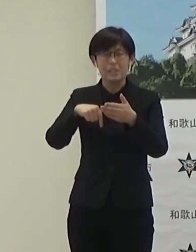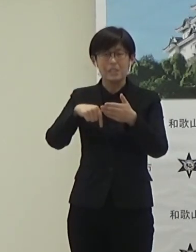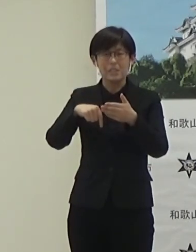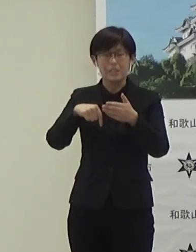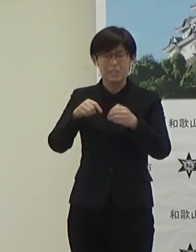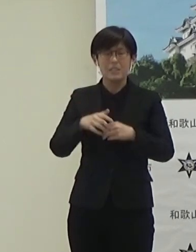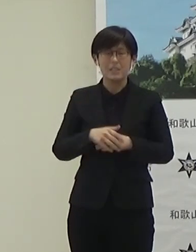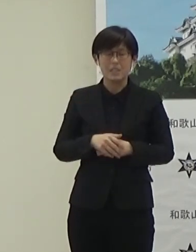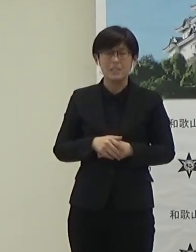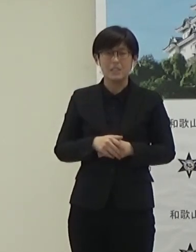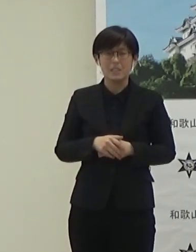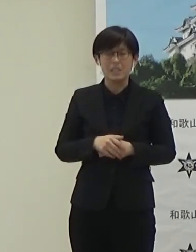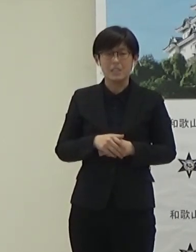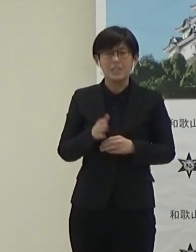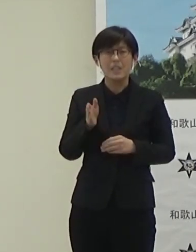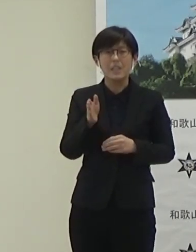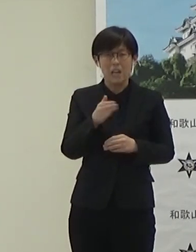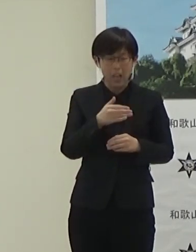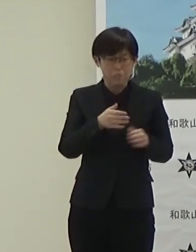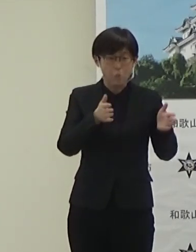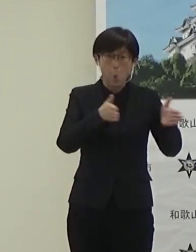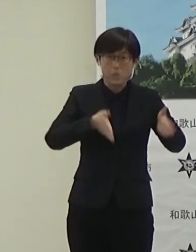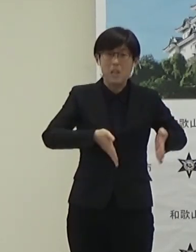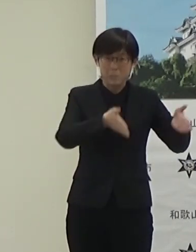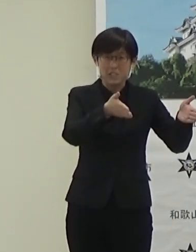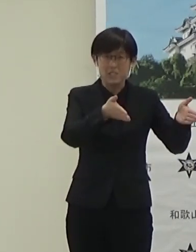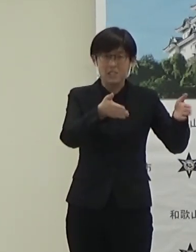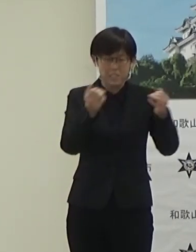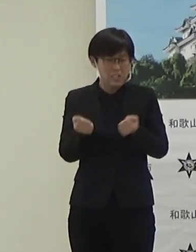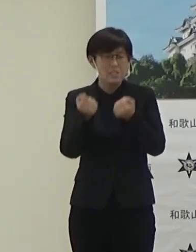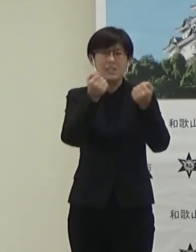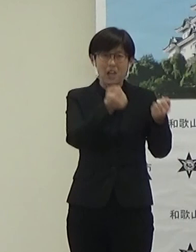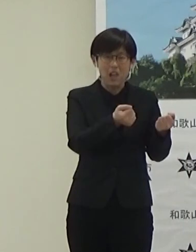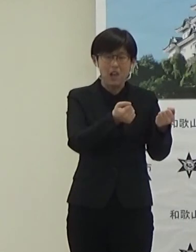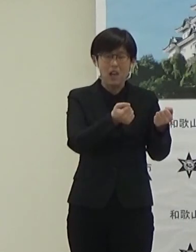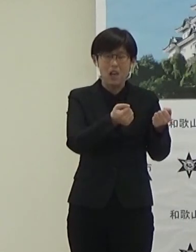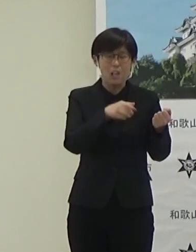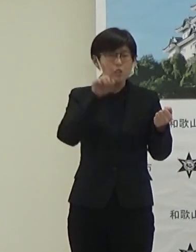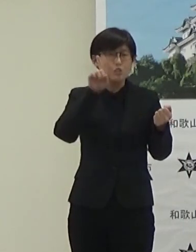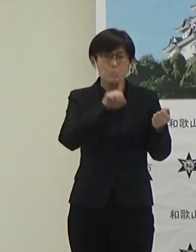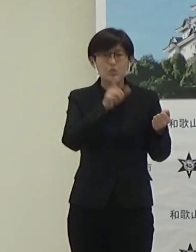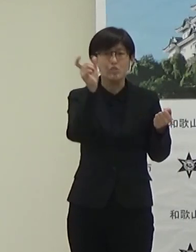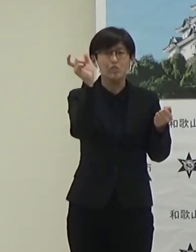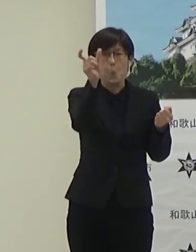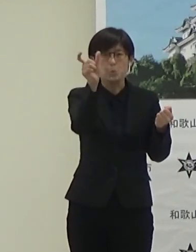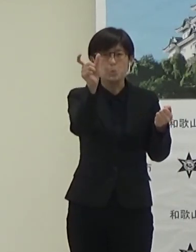環状道路に乗れば信号なしで高速道路で全国へいけるというような形の